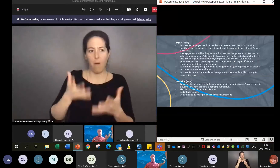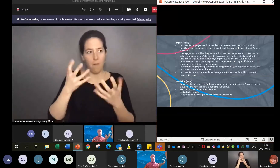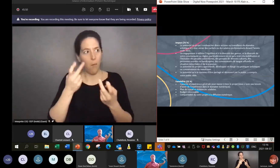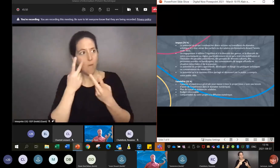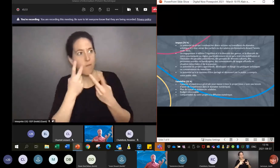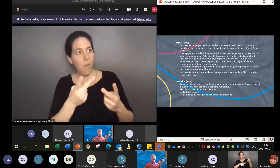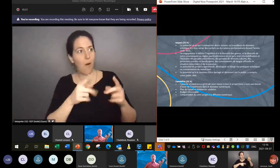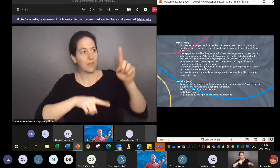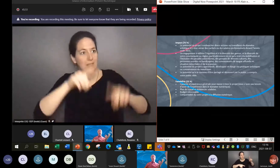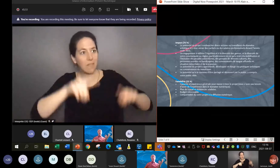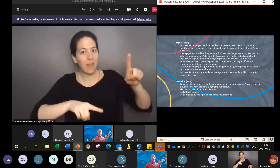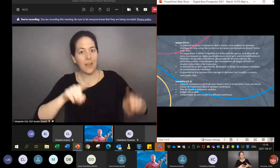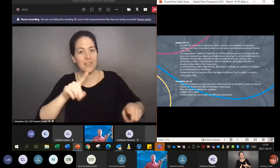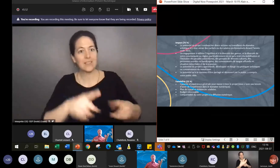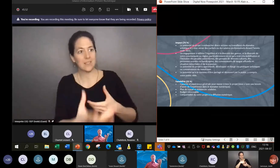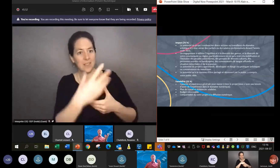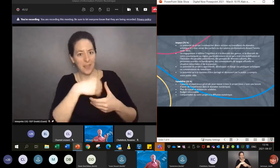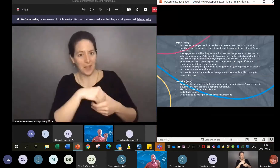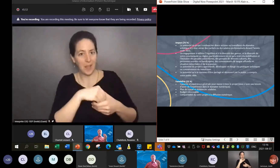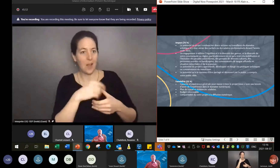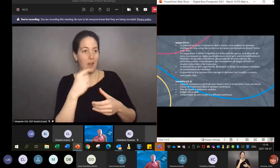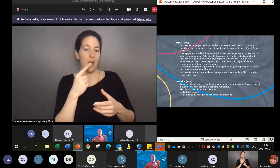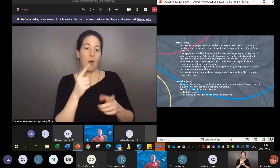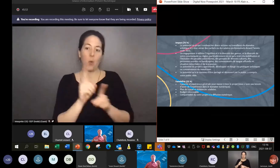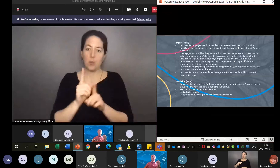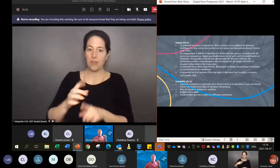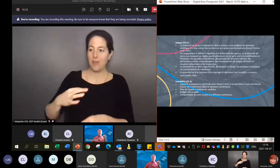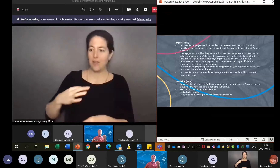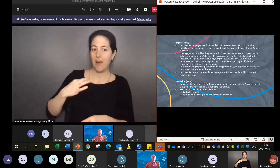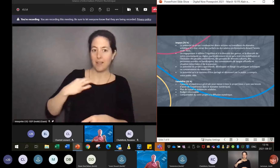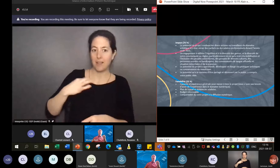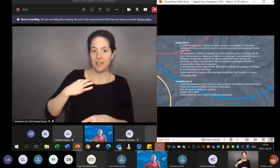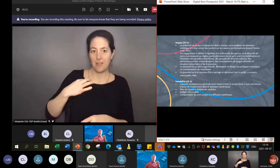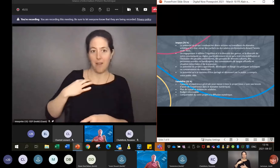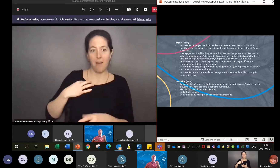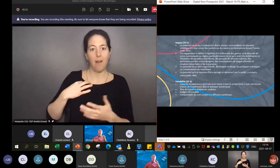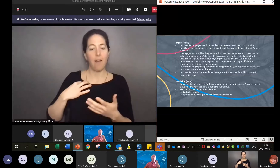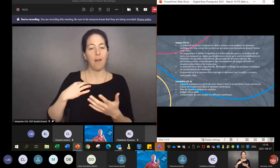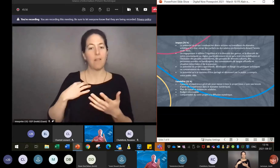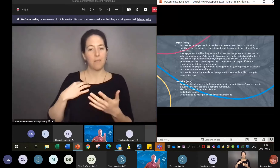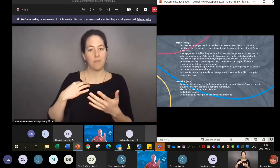les participants que pour les candidats